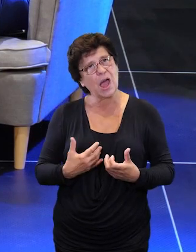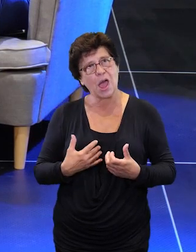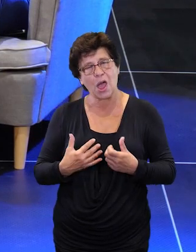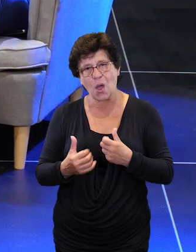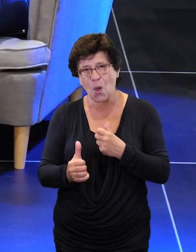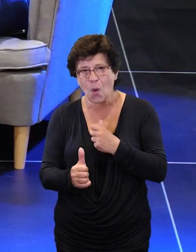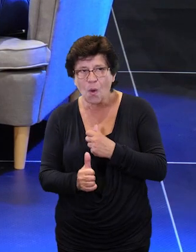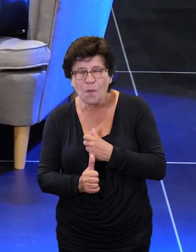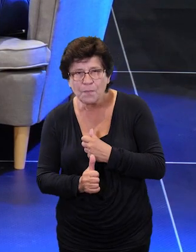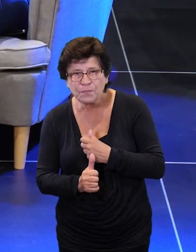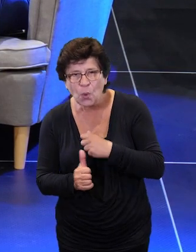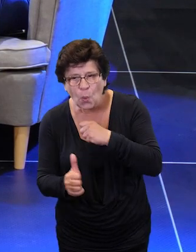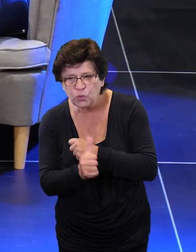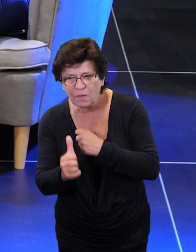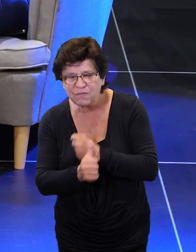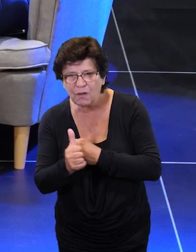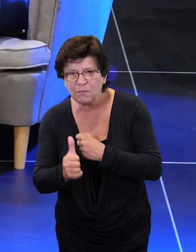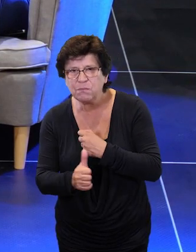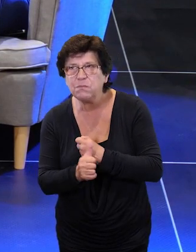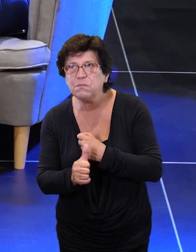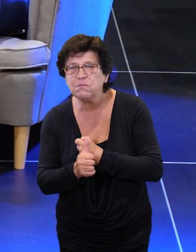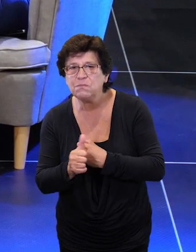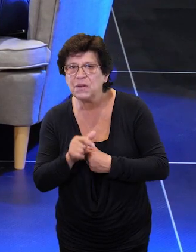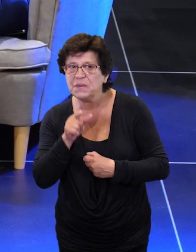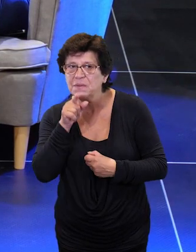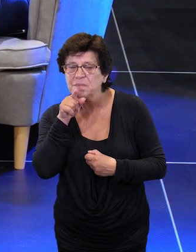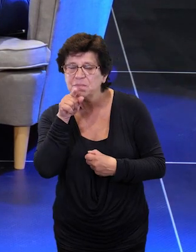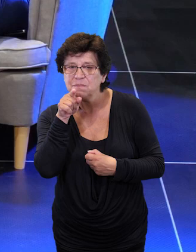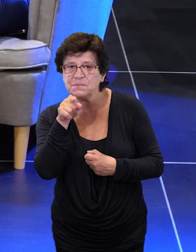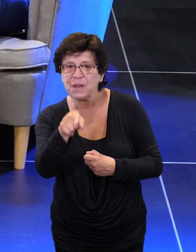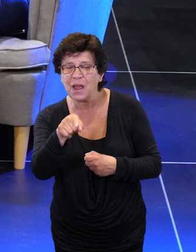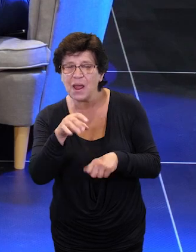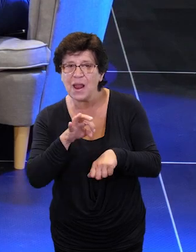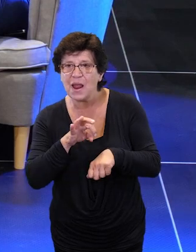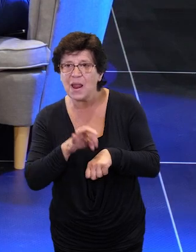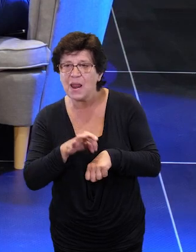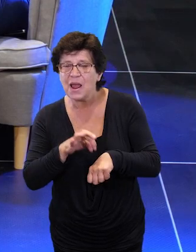że nie ta metoda leczenia mu pomogła, ale ta alternatywna?